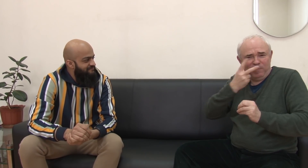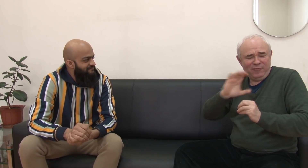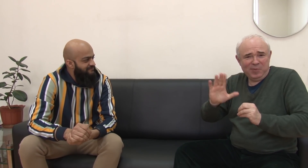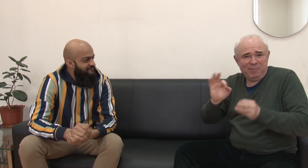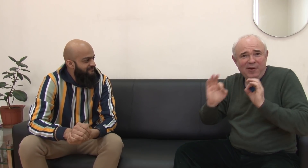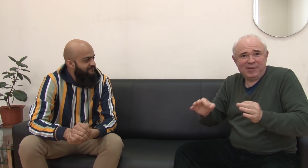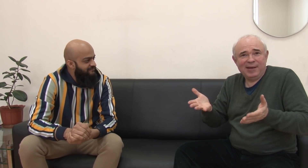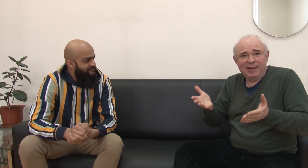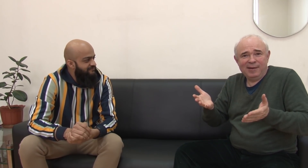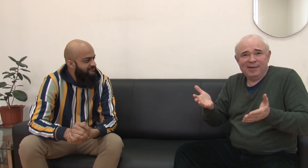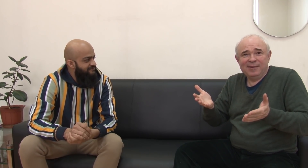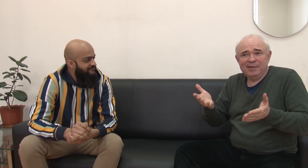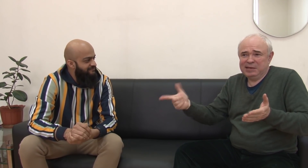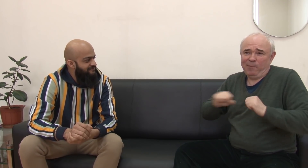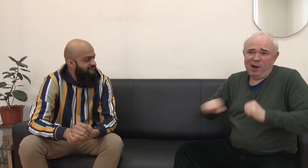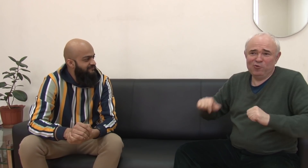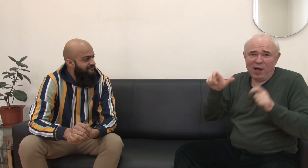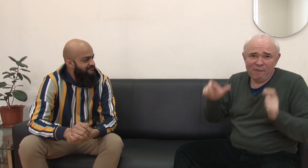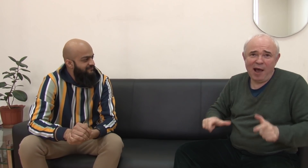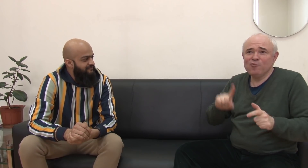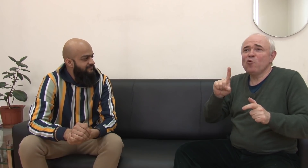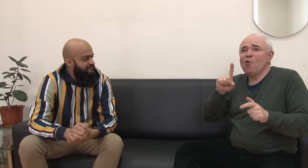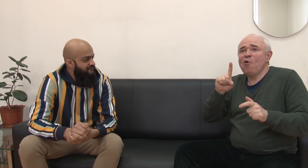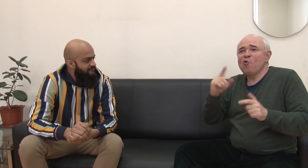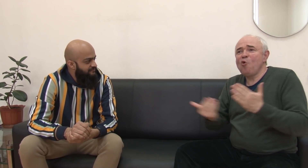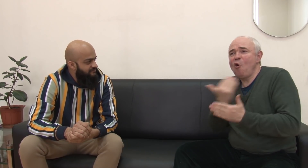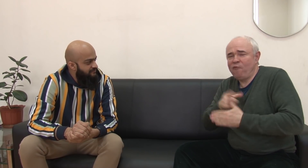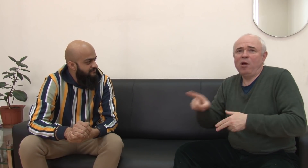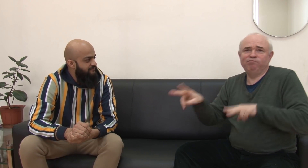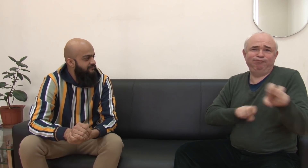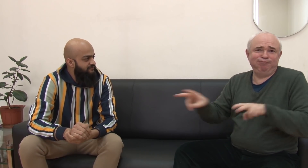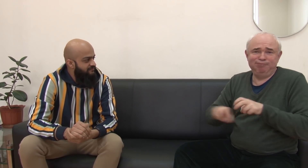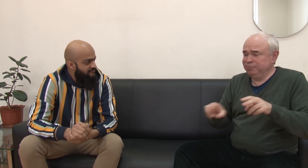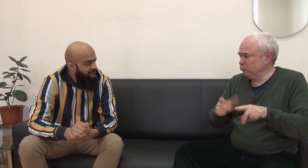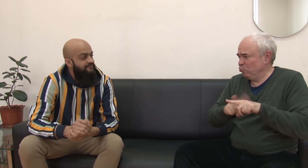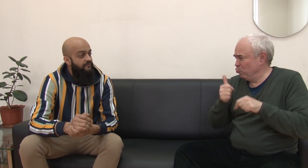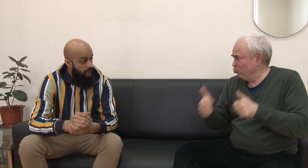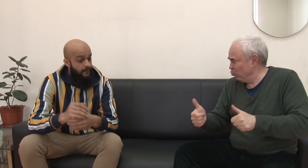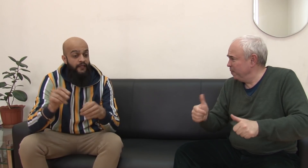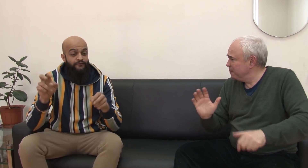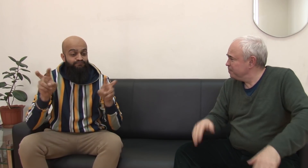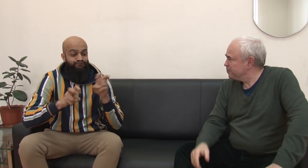Немного необычно звучит, правда? Смелый человек! Восприимчив к новому. Это очень хорошо.